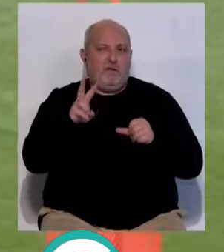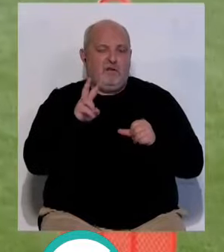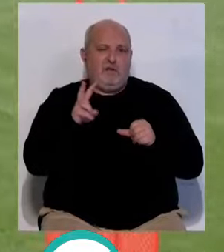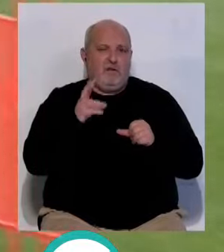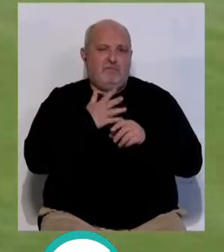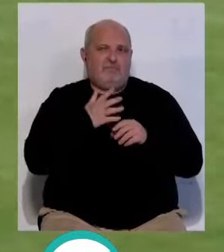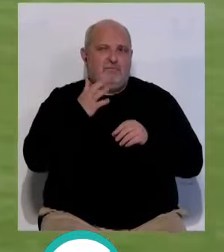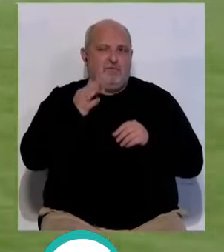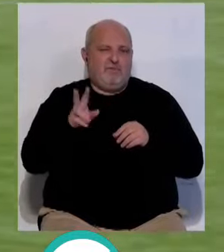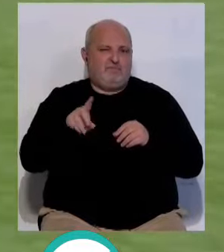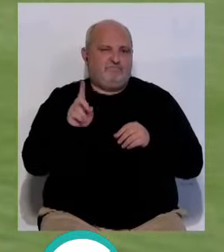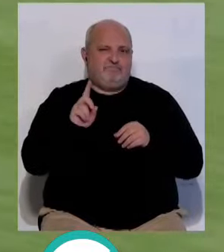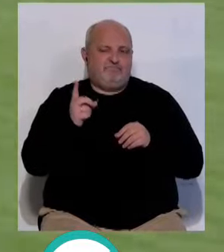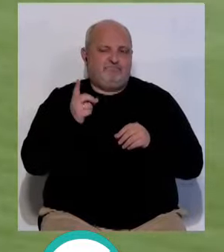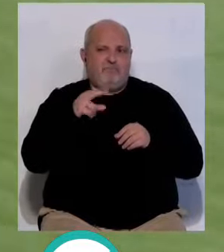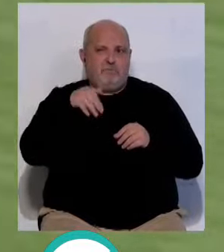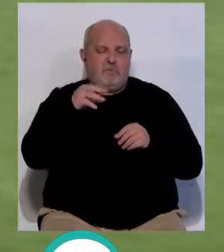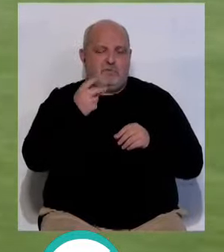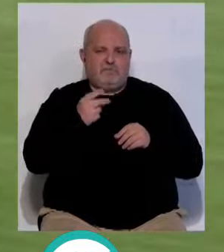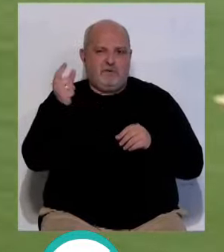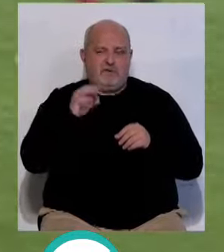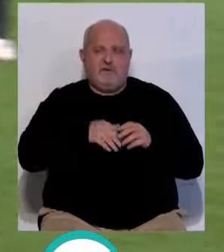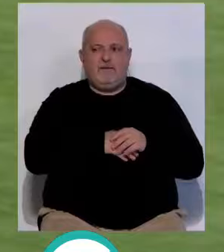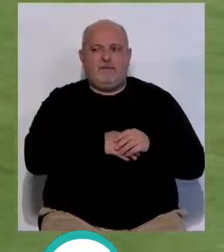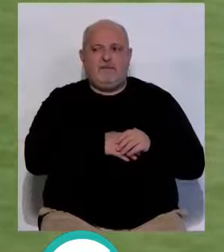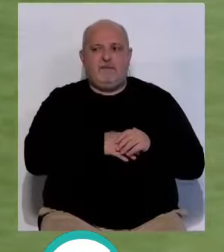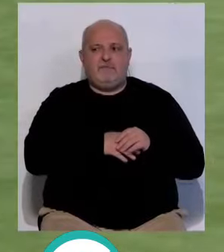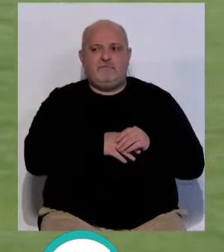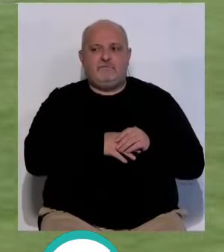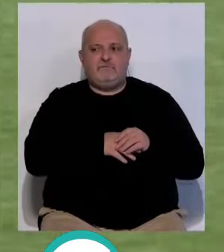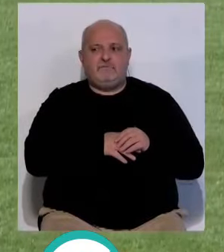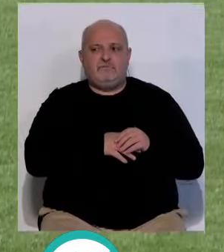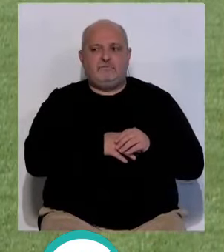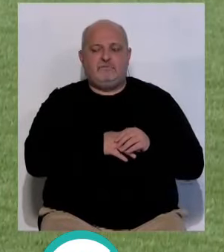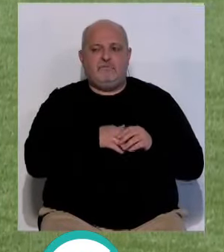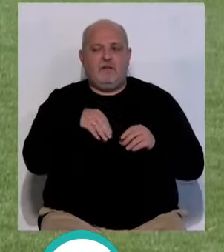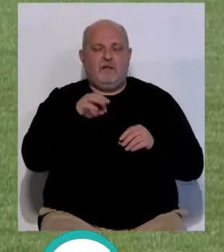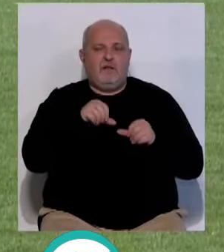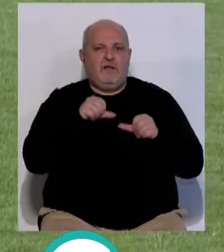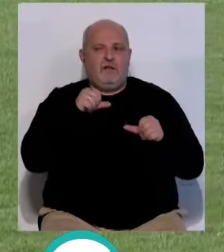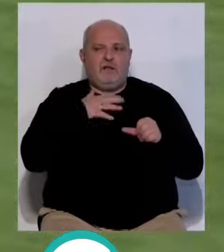una plantilla va a salir eh momo va a salir Claro pero que mom momo no va ahora ahora hablamos aquí